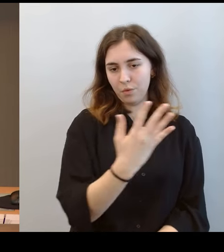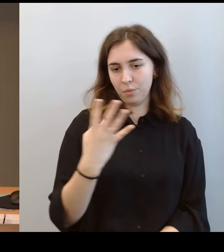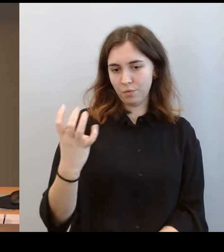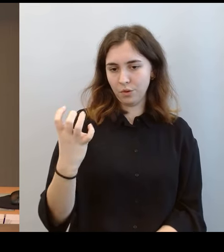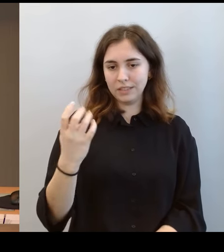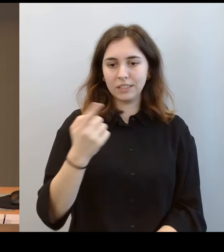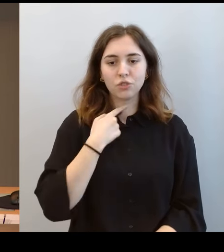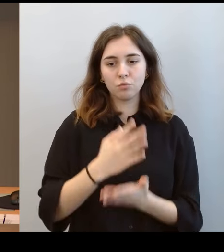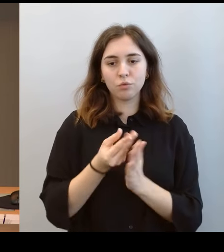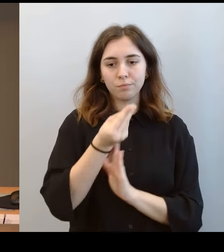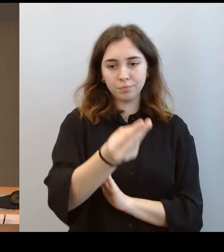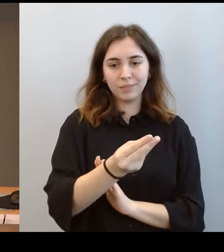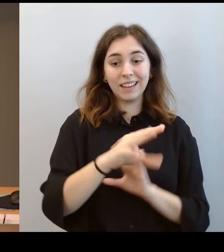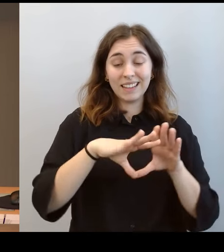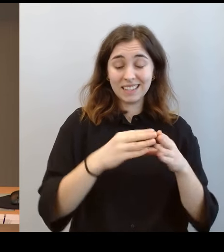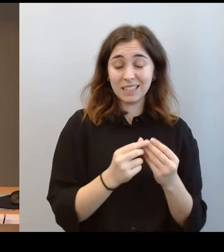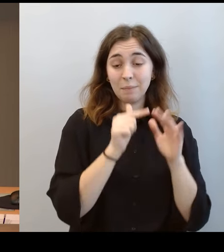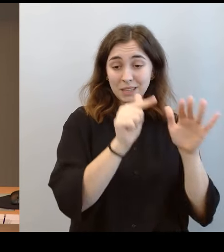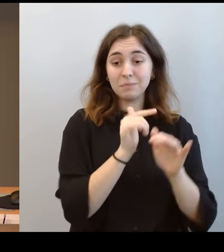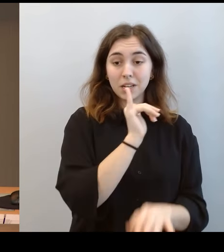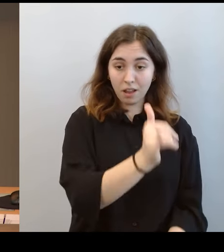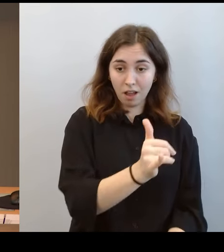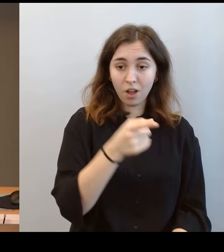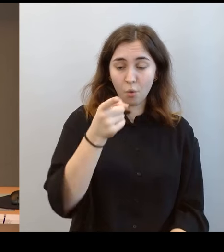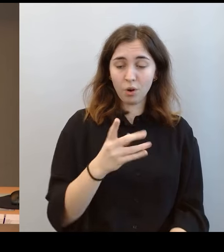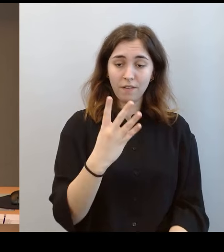124 Nein-Stimmen, vier Enthaltungen.